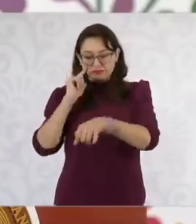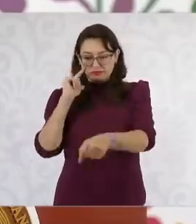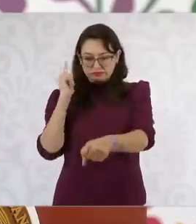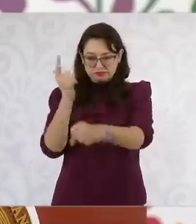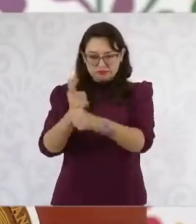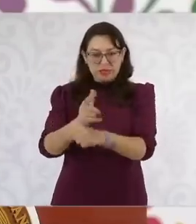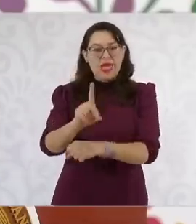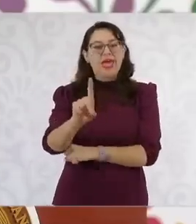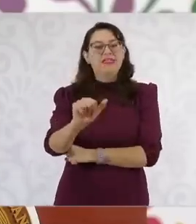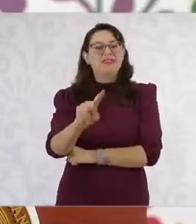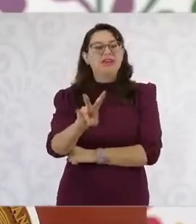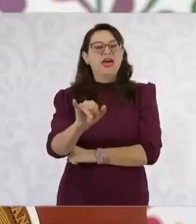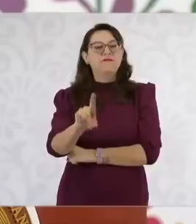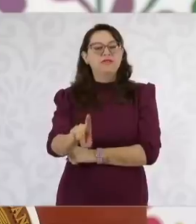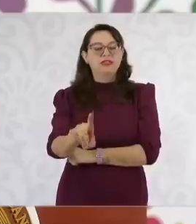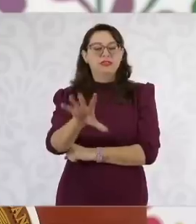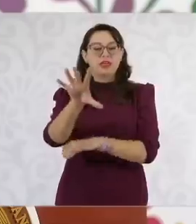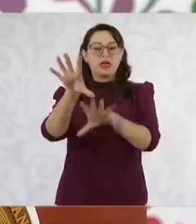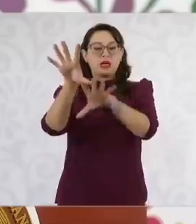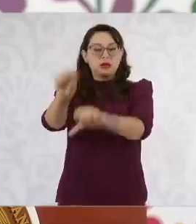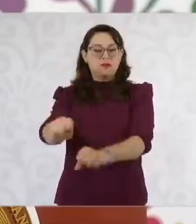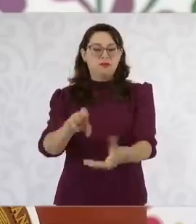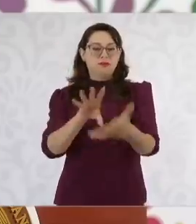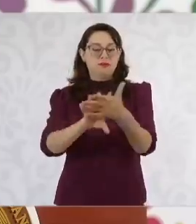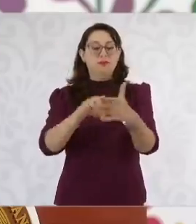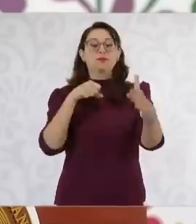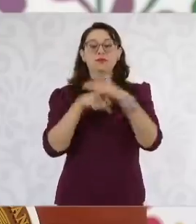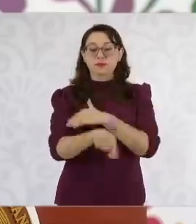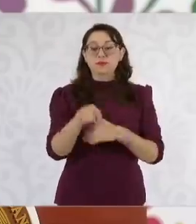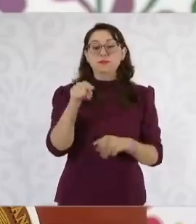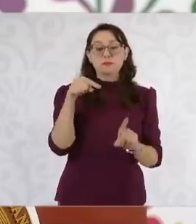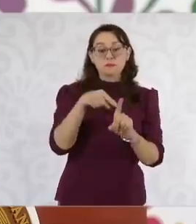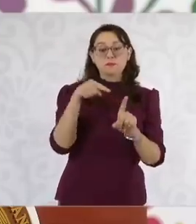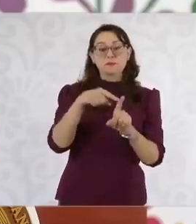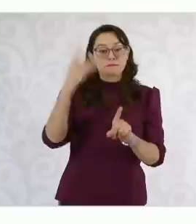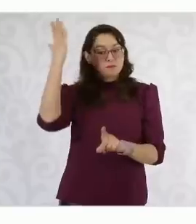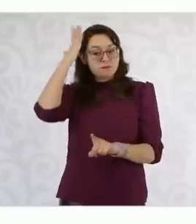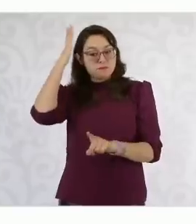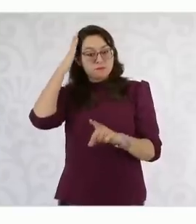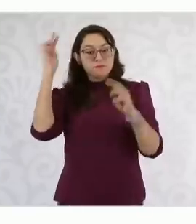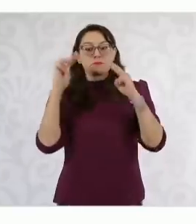delictivo generador de violencia con presencia en Acapulco y autor material del homicidio cometido